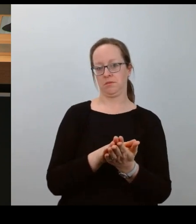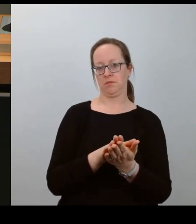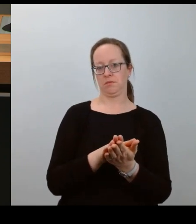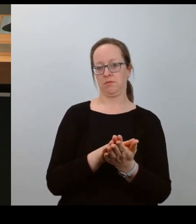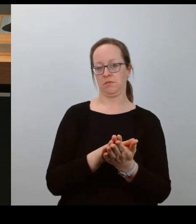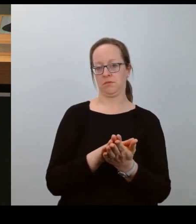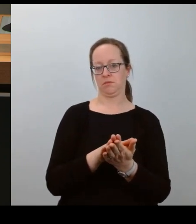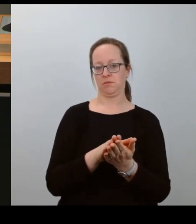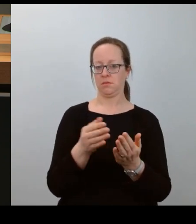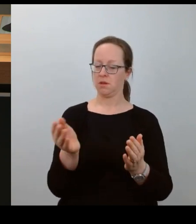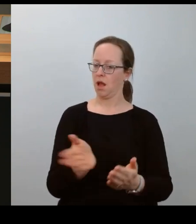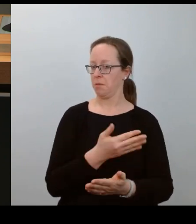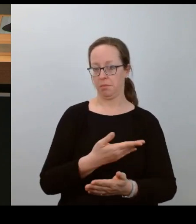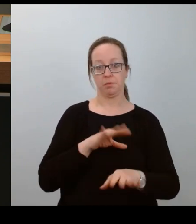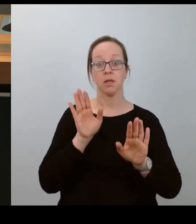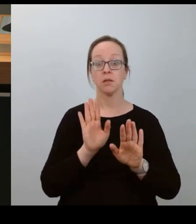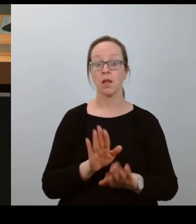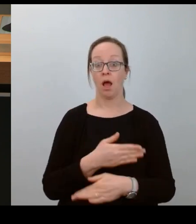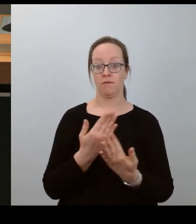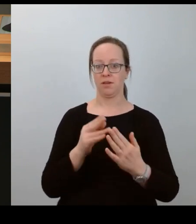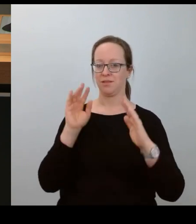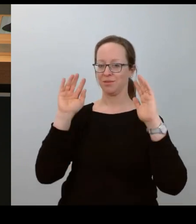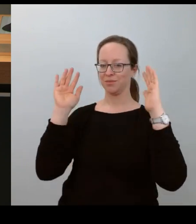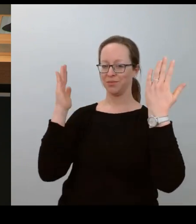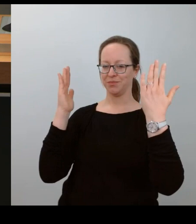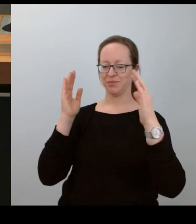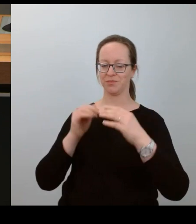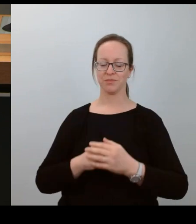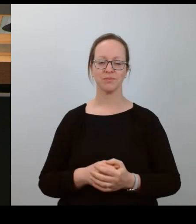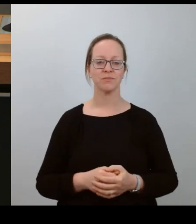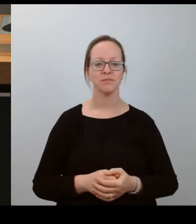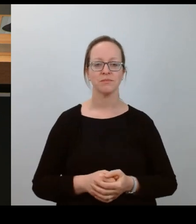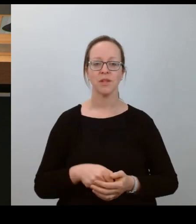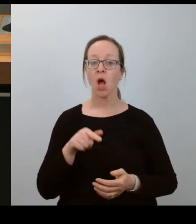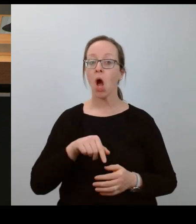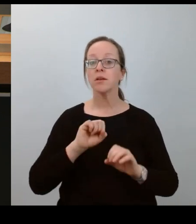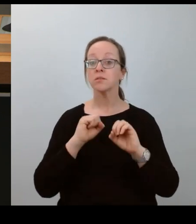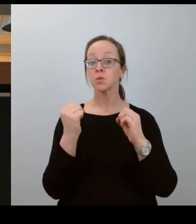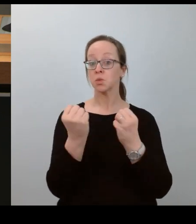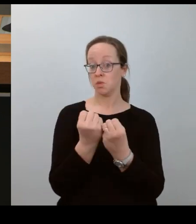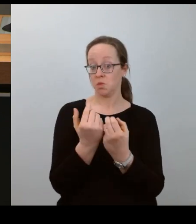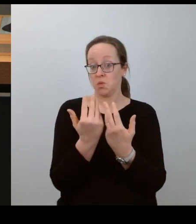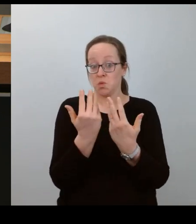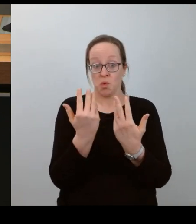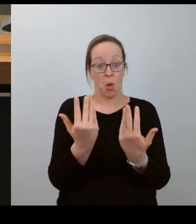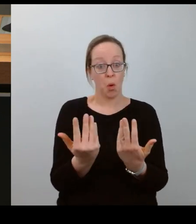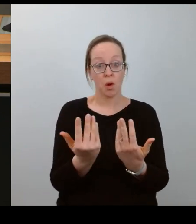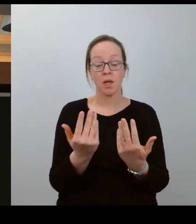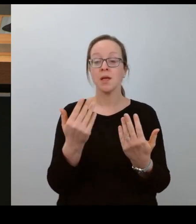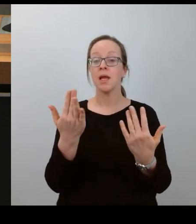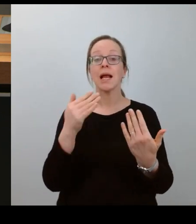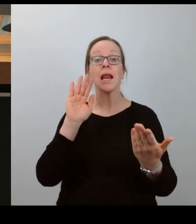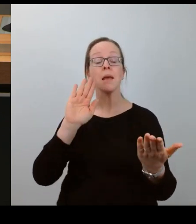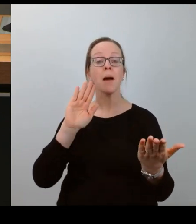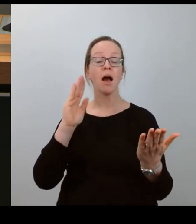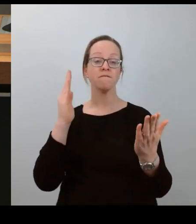diese Kleingartenflächen weiter erhalten, denn Berlin und Brandenburg gehören heute schon zu den sich